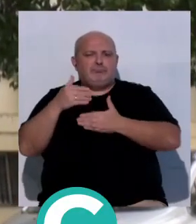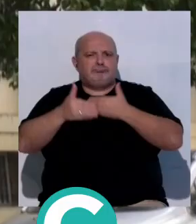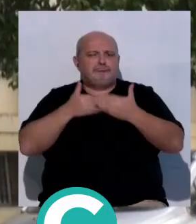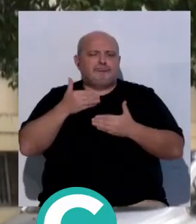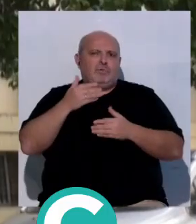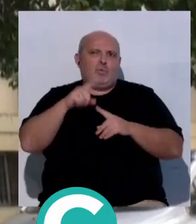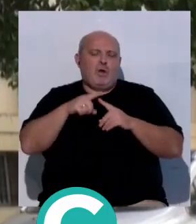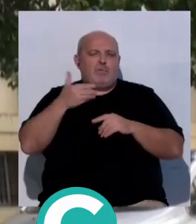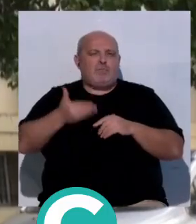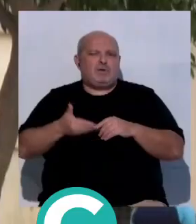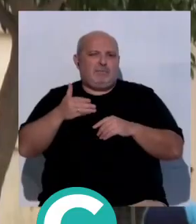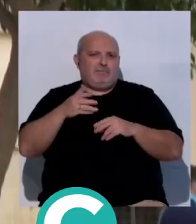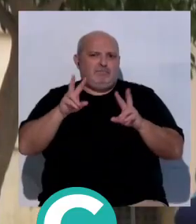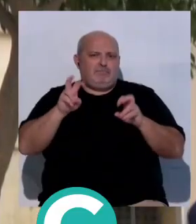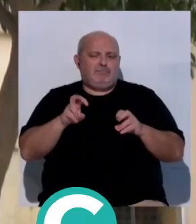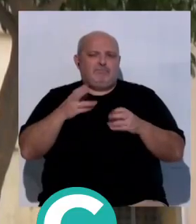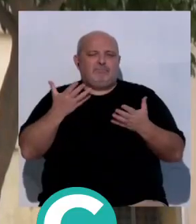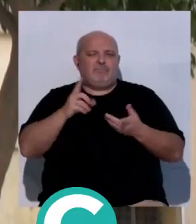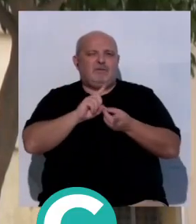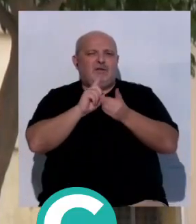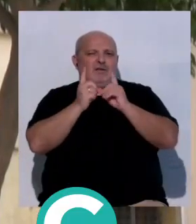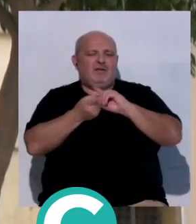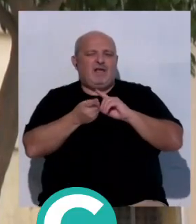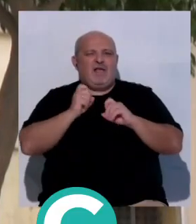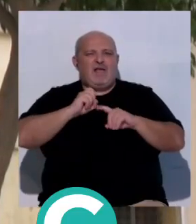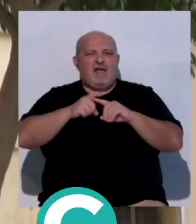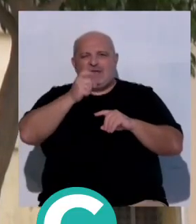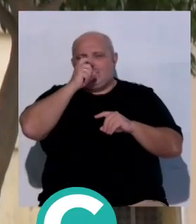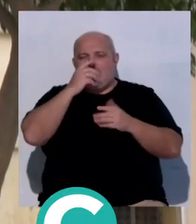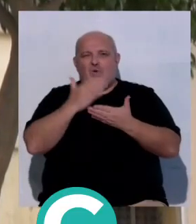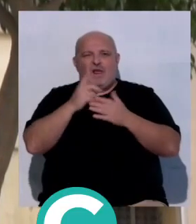como imprescindibles como la transformación de la antigua Escuela de ingeniería de la que